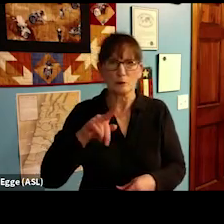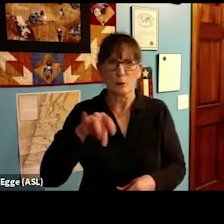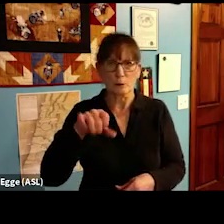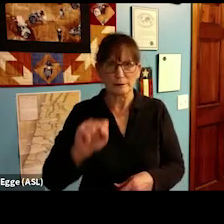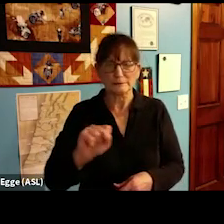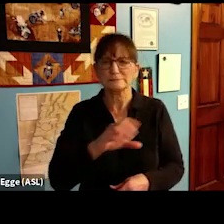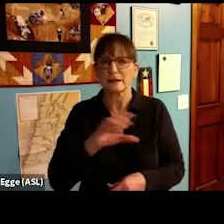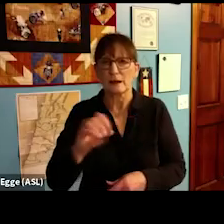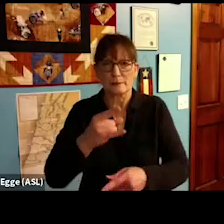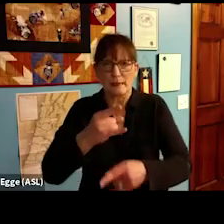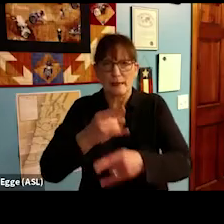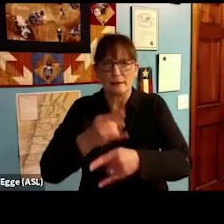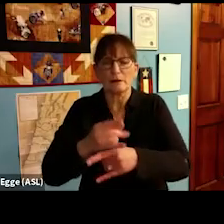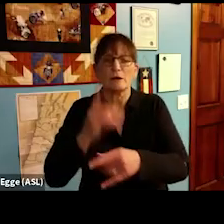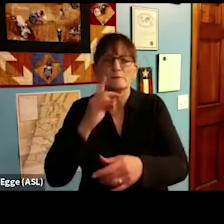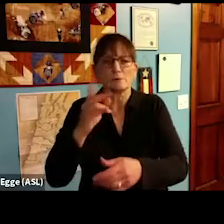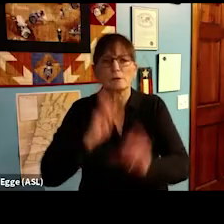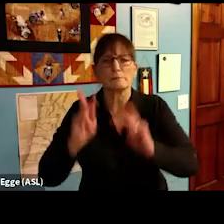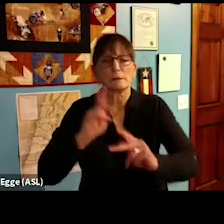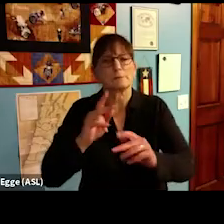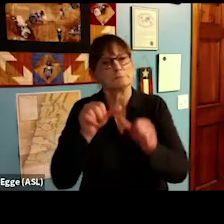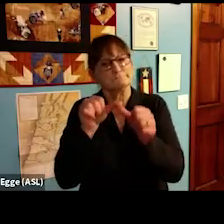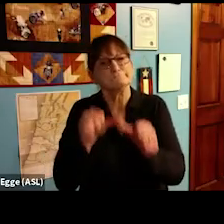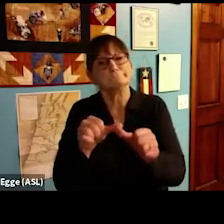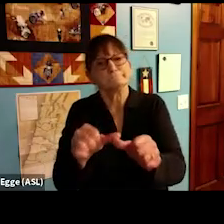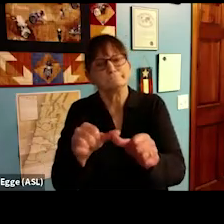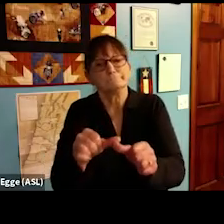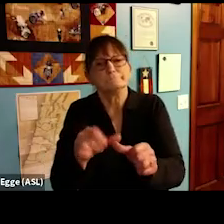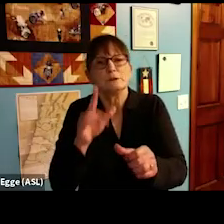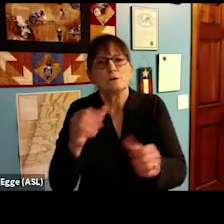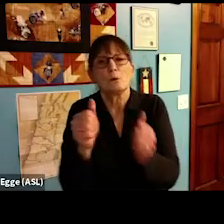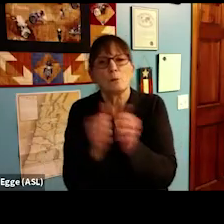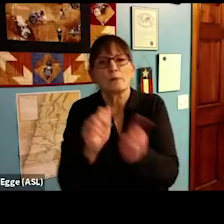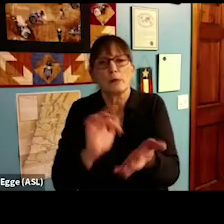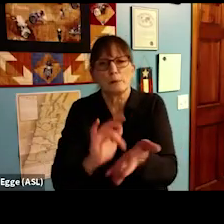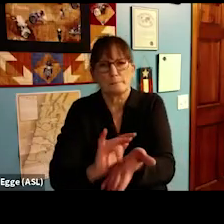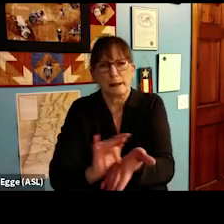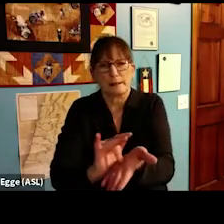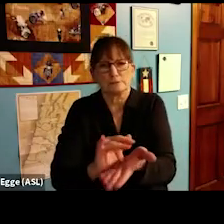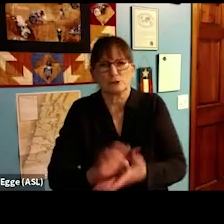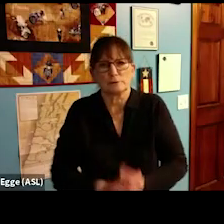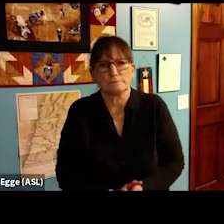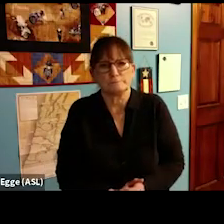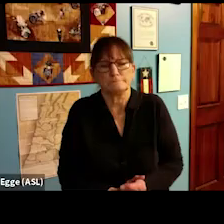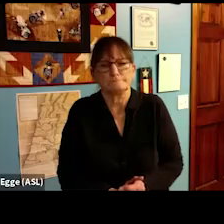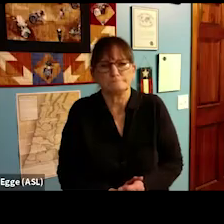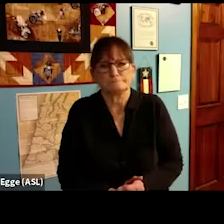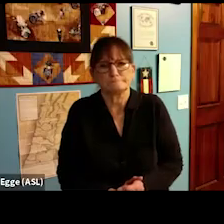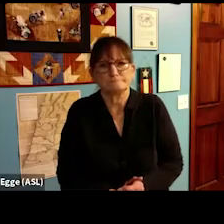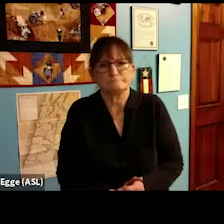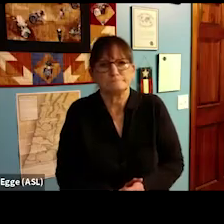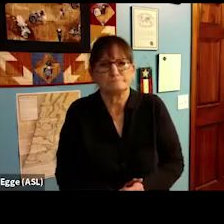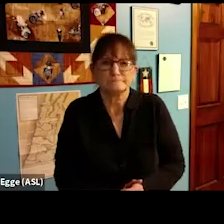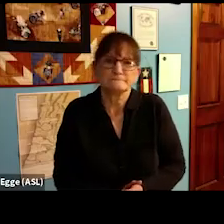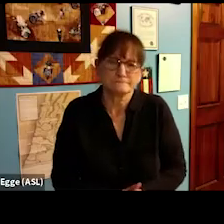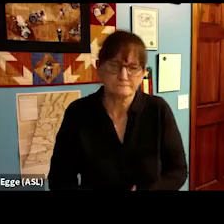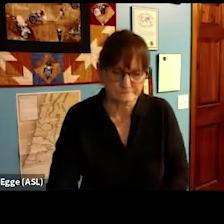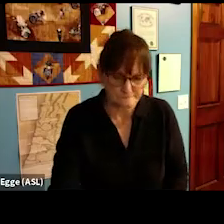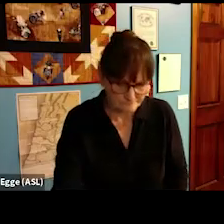de sus reclamaciones y apelaciones. Y hay algunas opciones de impresión de informes sobre esos reclamantes a los que están representando.